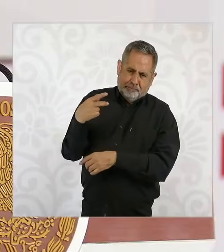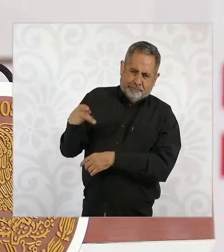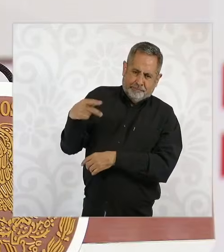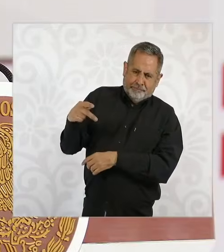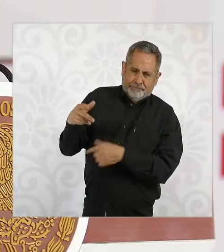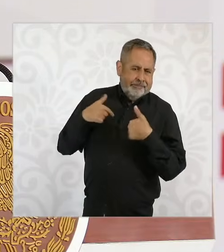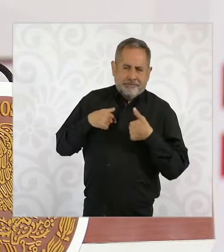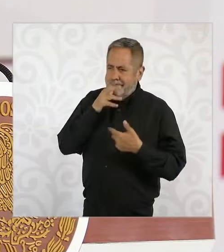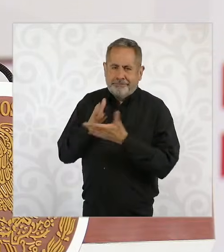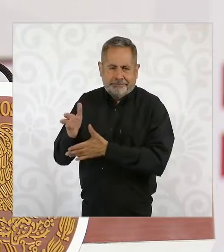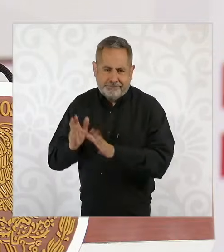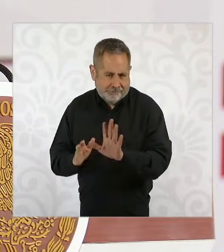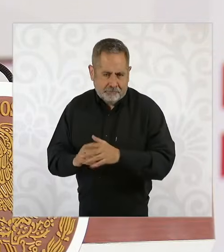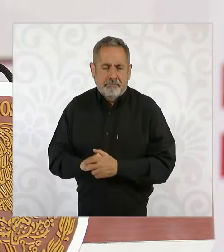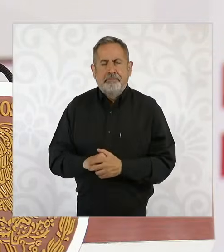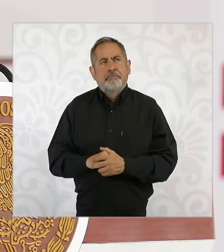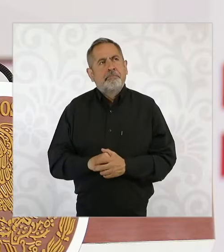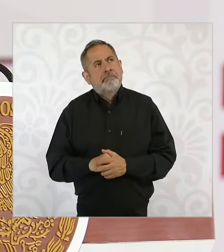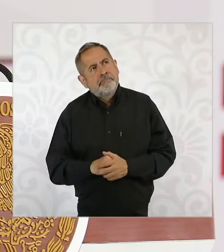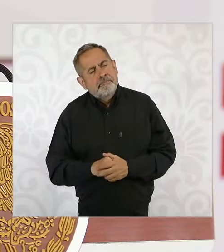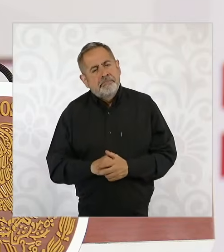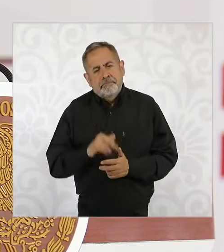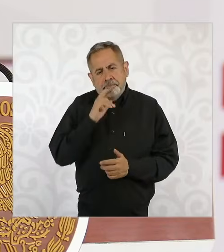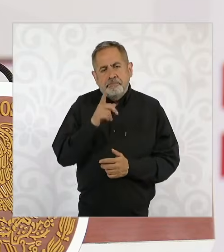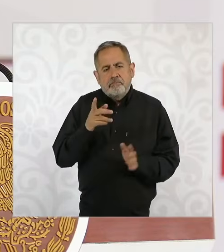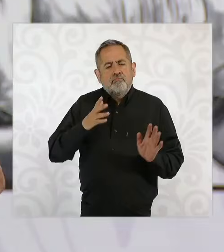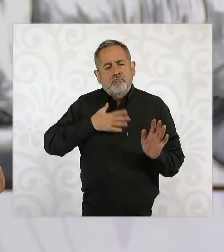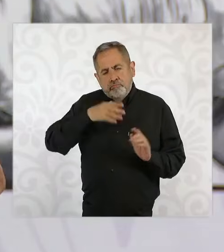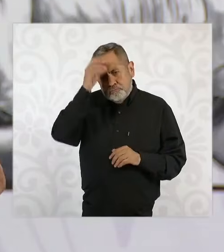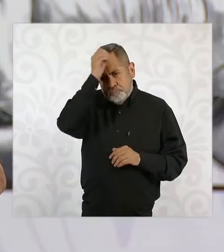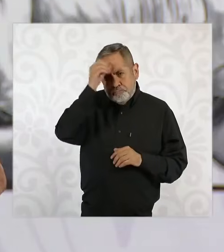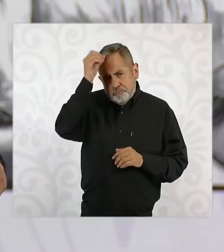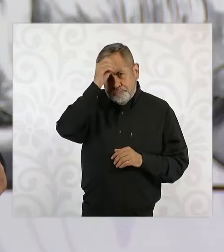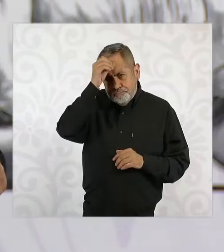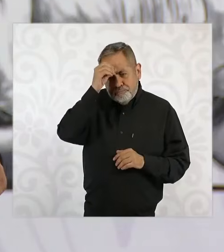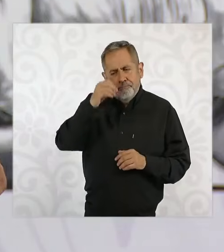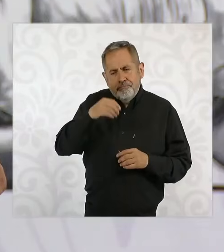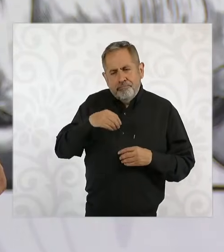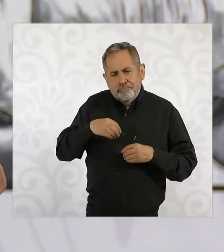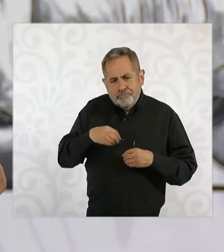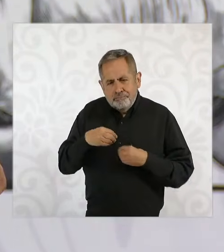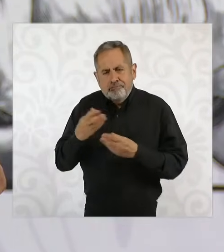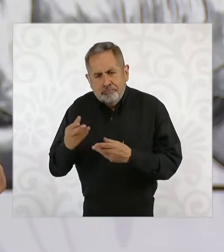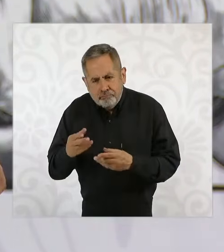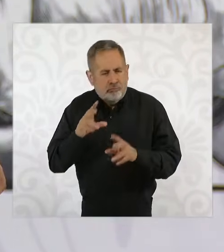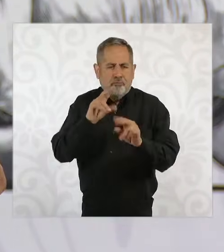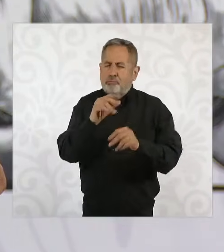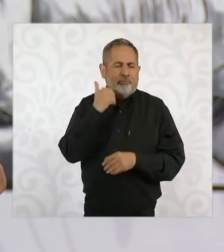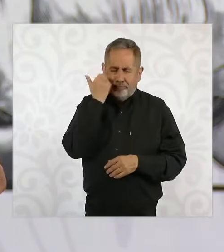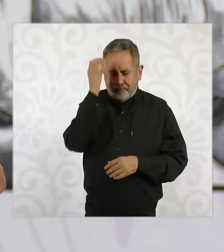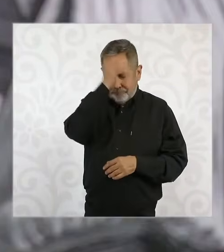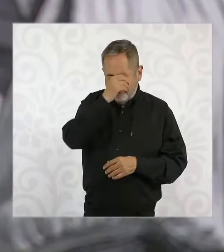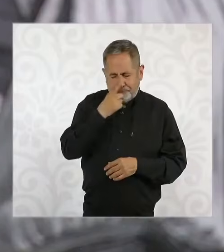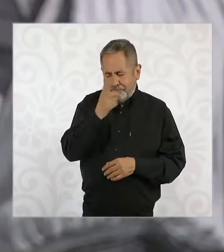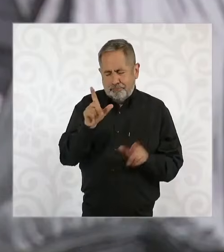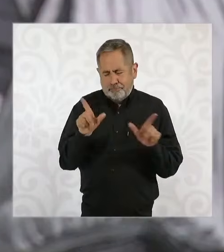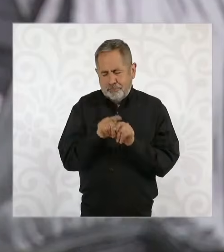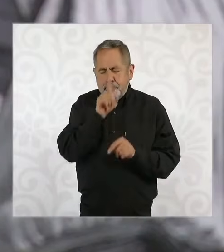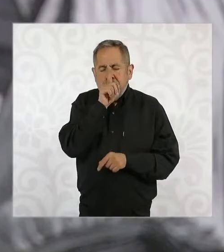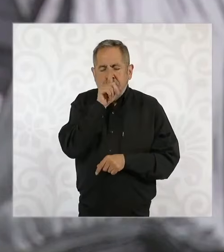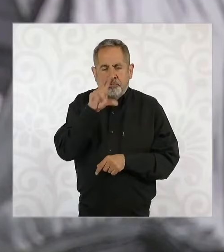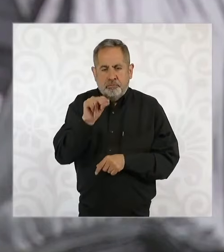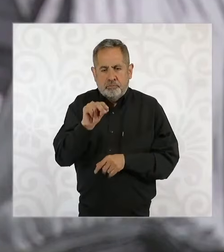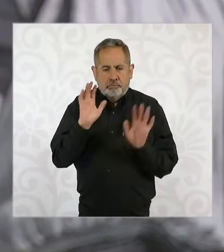más bien puedo dar mi opinión, pero no la no lo deseo hacer. Sigo diciendo que es este